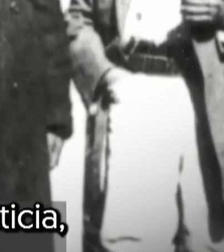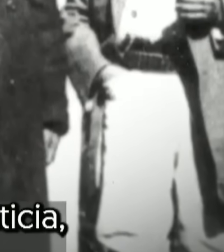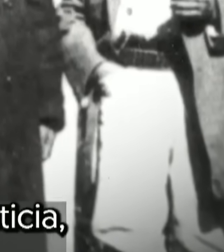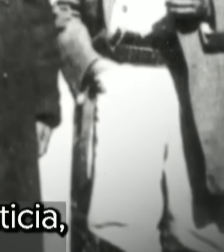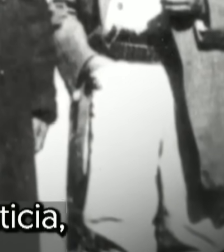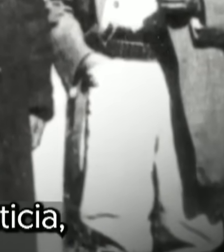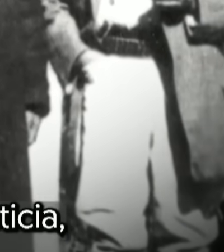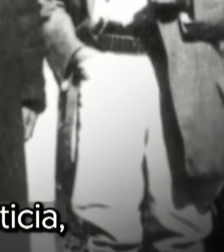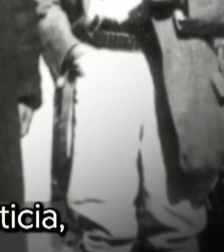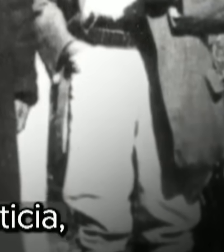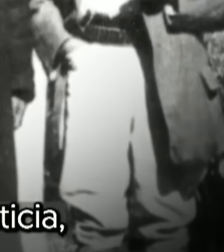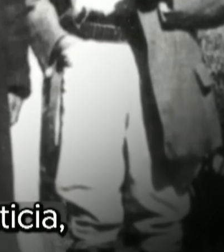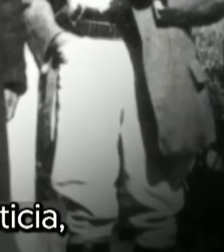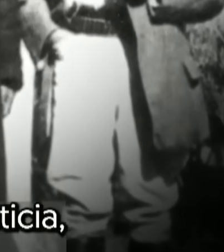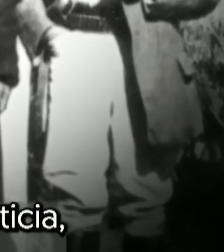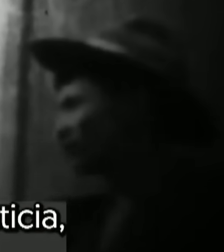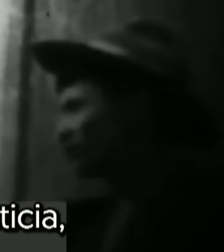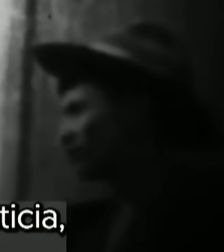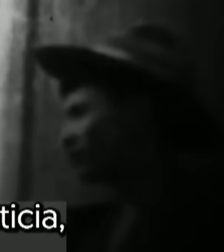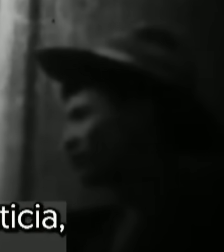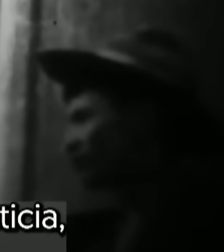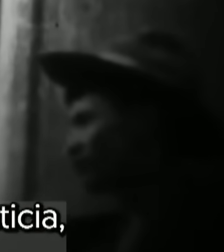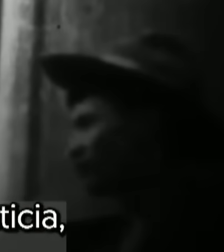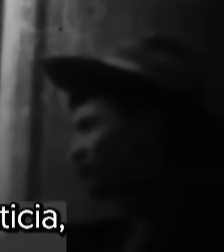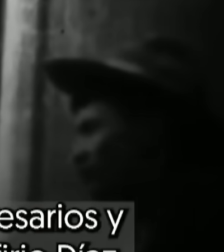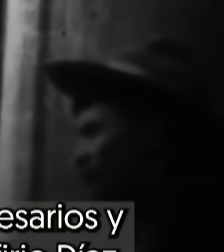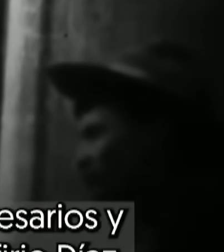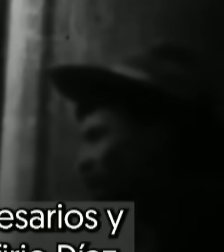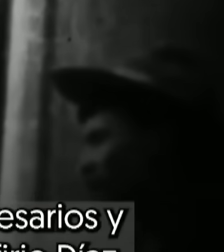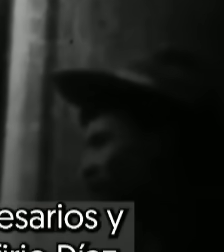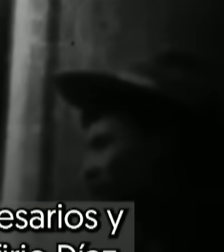un rebelde perseguido por la justicia que no tenía cabida en la sociedad clasista dominada